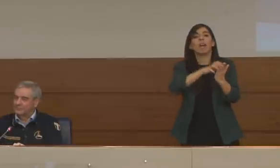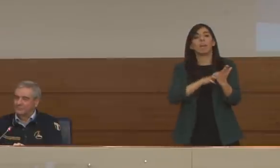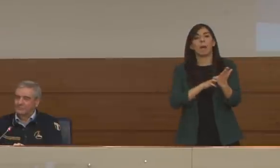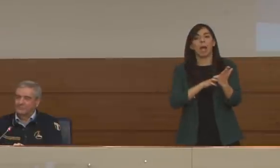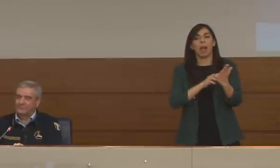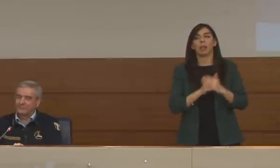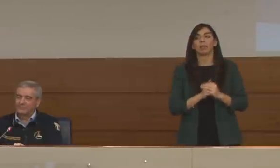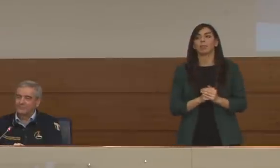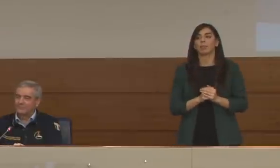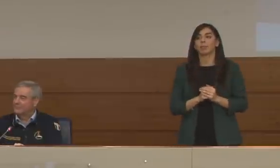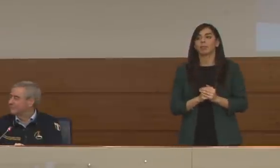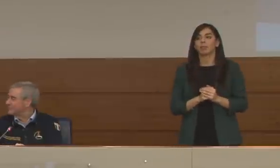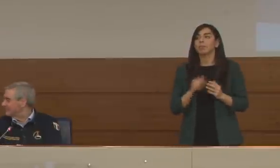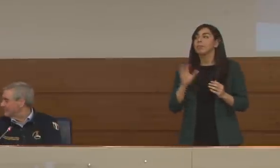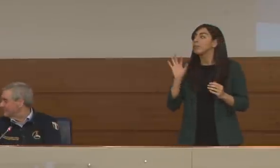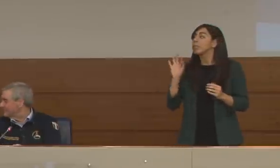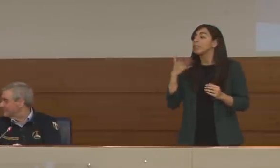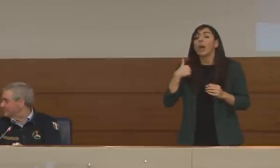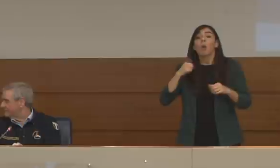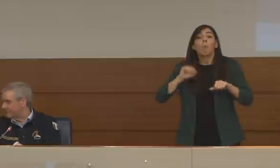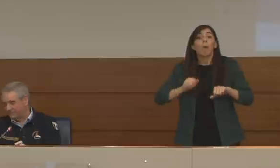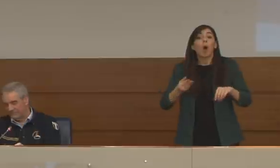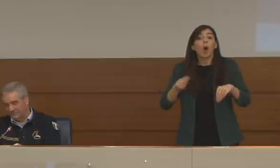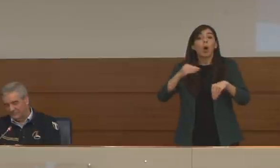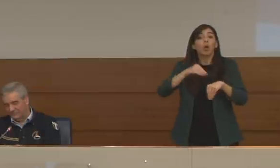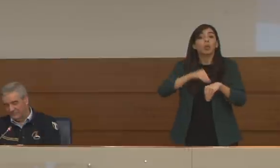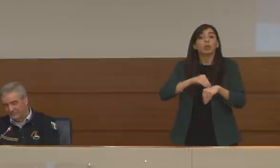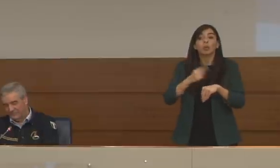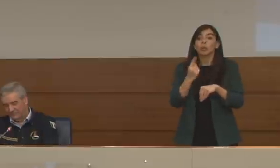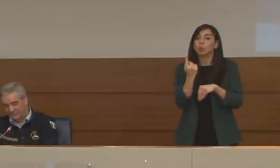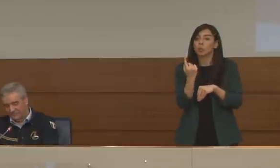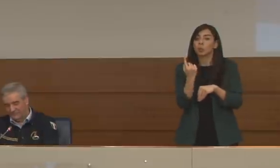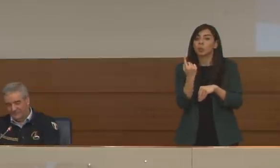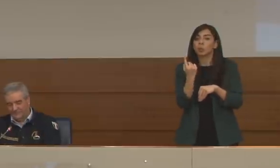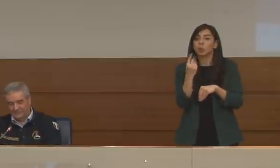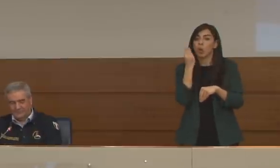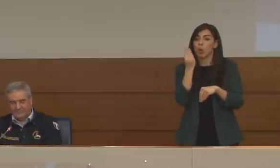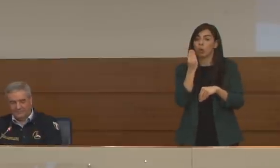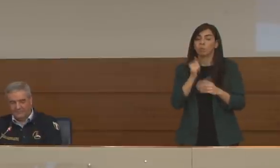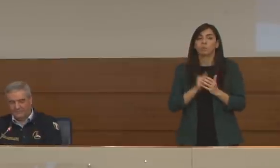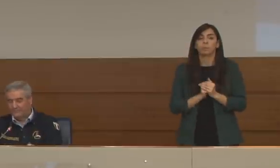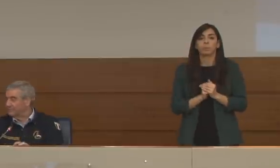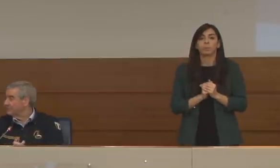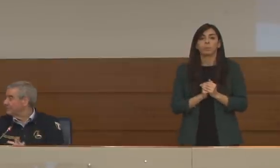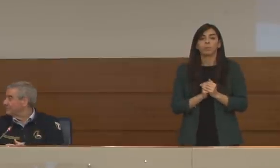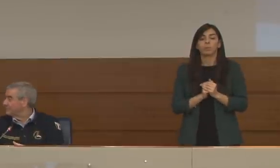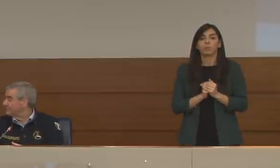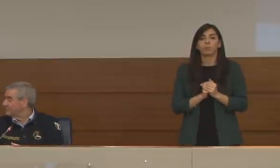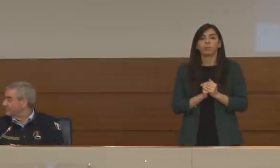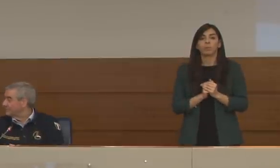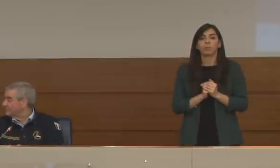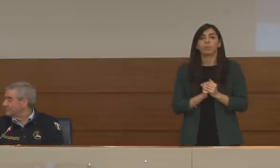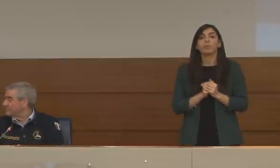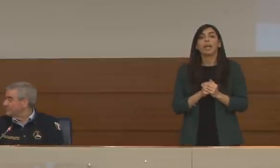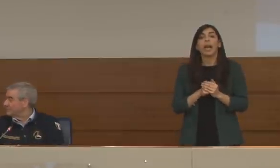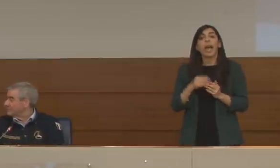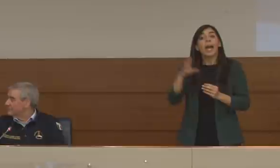Se posso integrare una considerazione. Le raccomandazioni